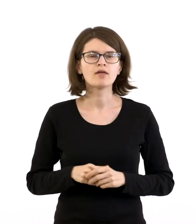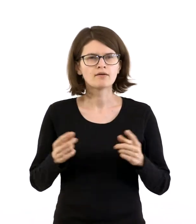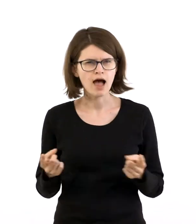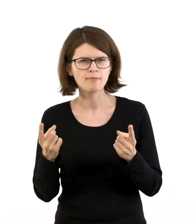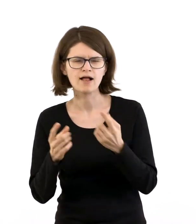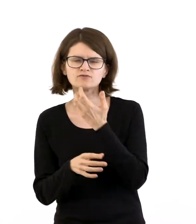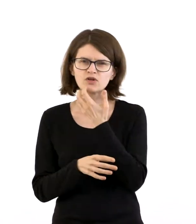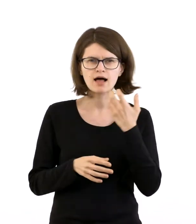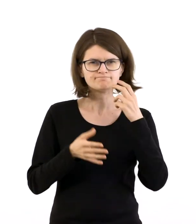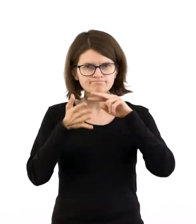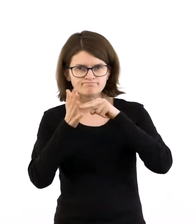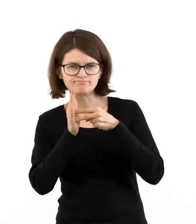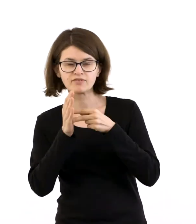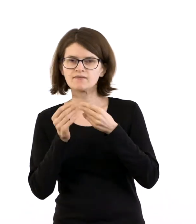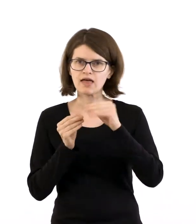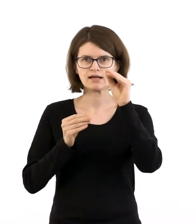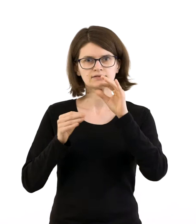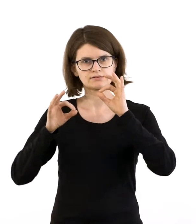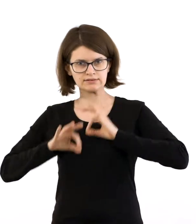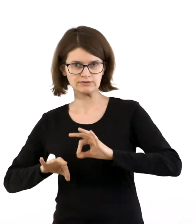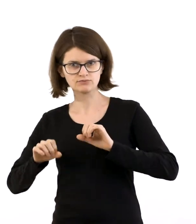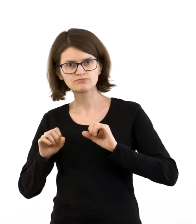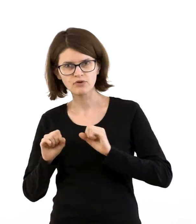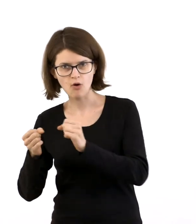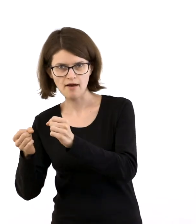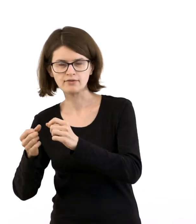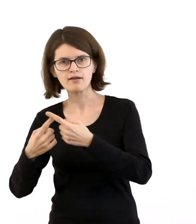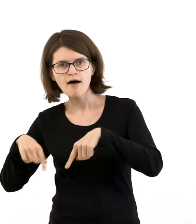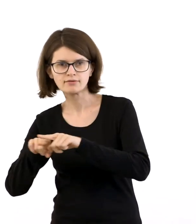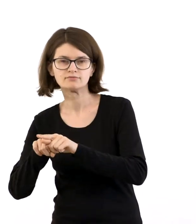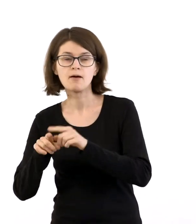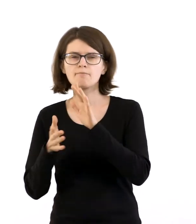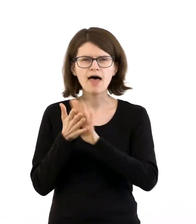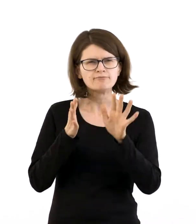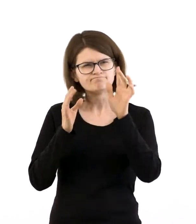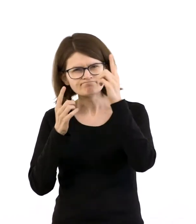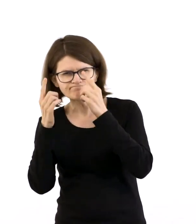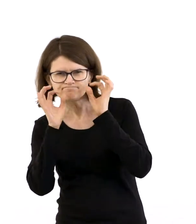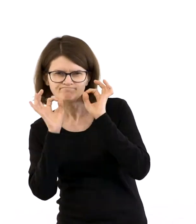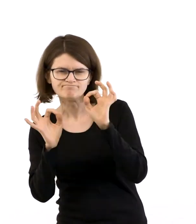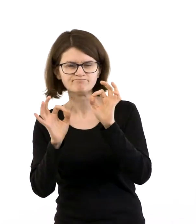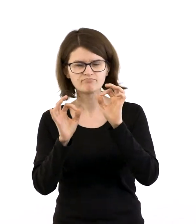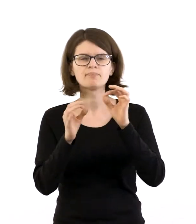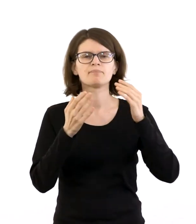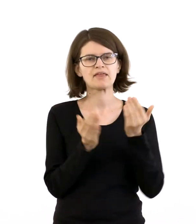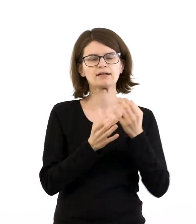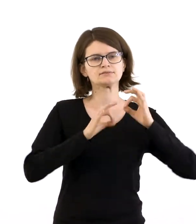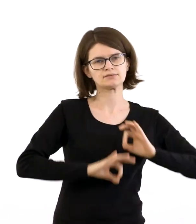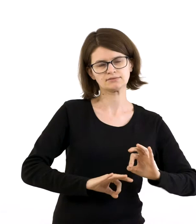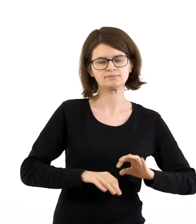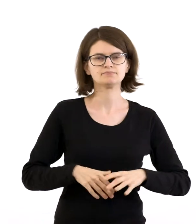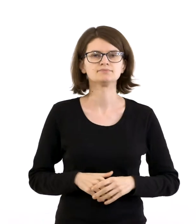Wcześniejsze zaplanowanie kampanii przyniesie więcej korzyści niż działania realizowane bez odpowiedniego przygotowania.